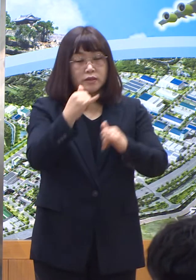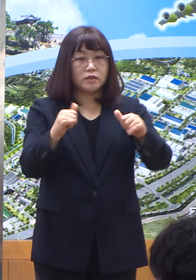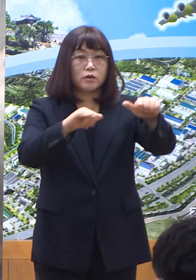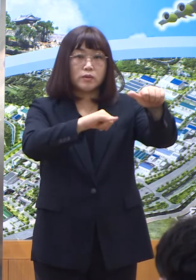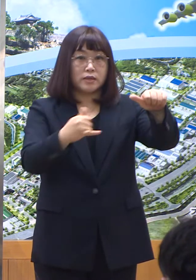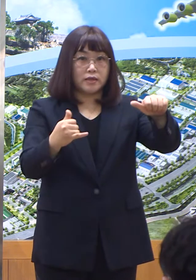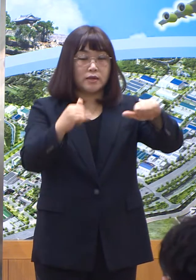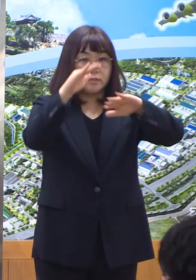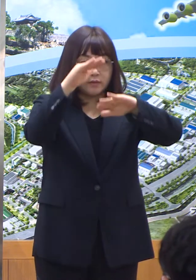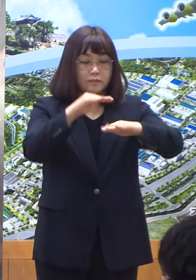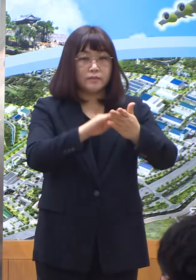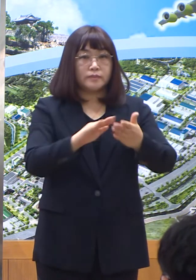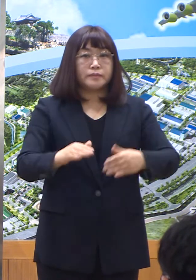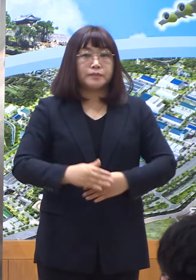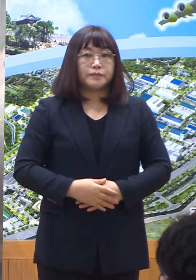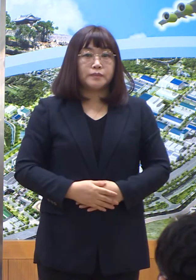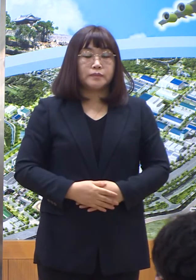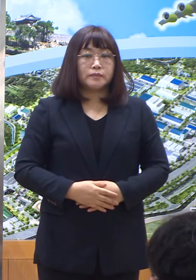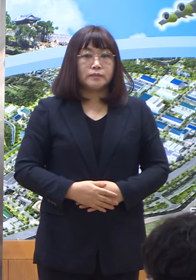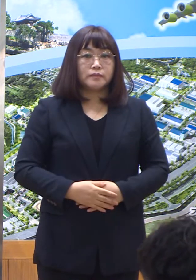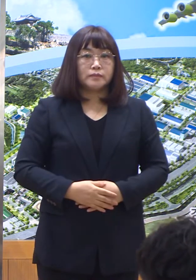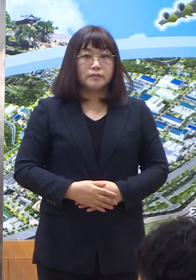이어서 시민 무료 선제검사자 5명의 검사 진행 과정입니다.